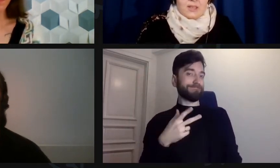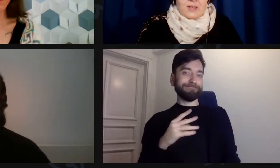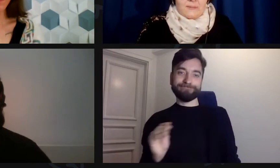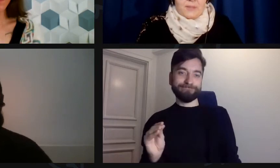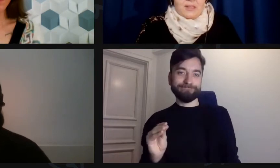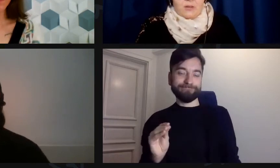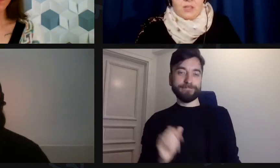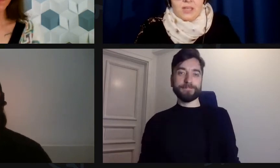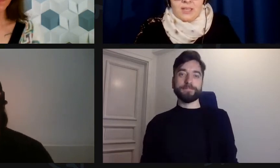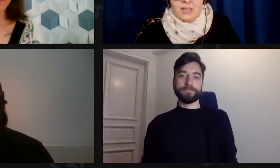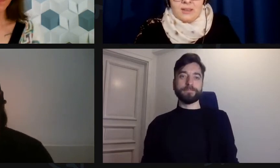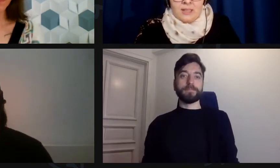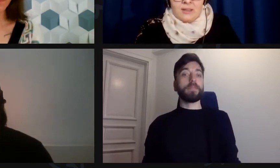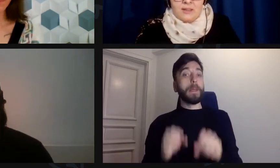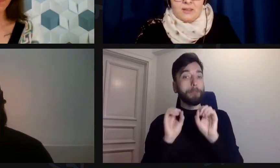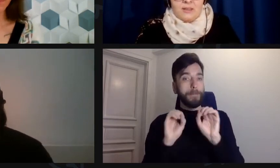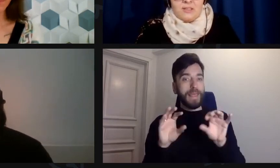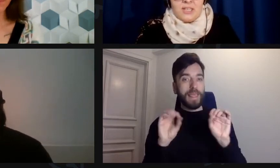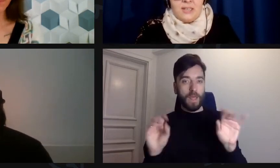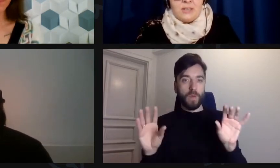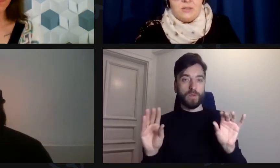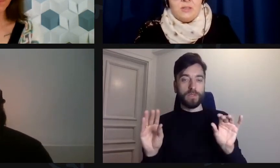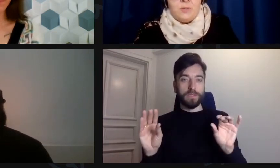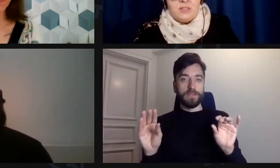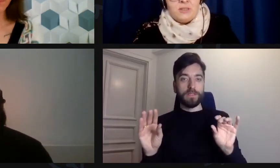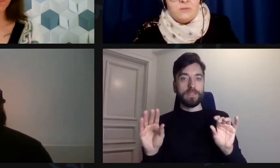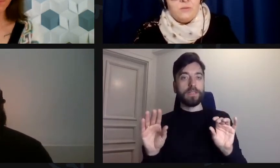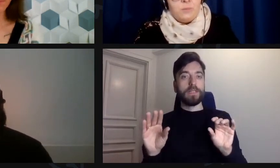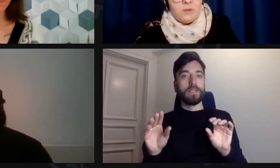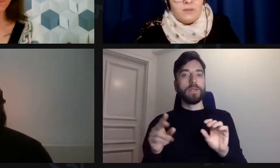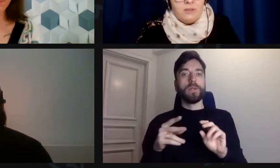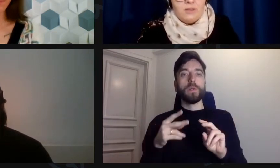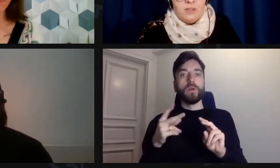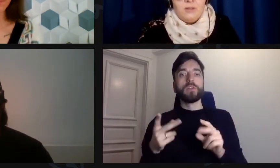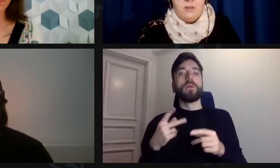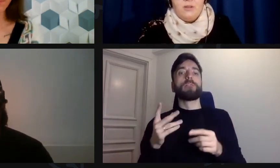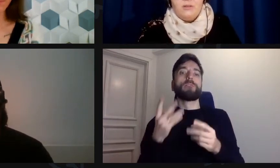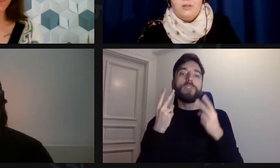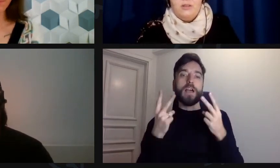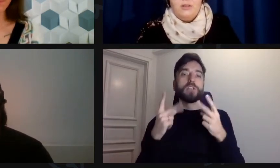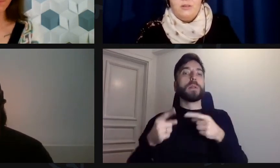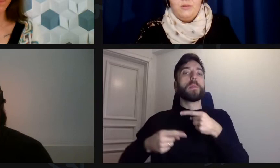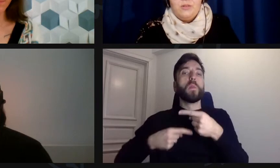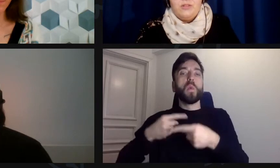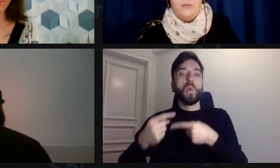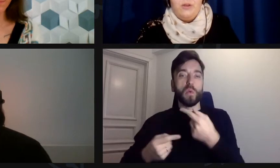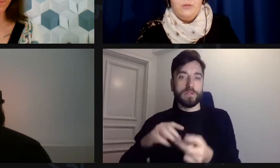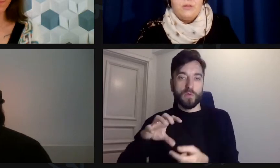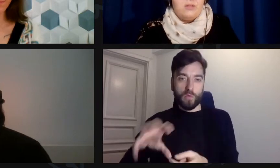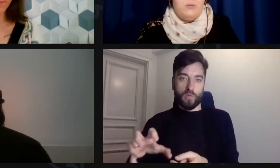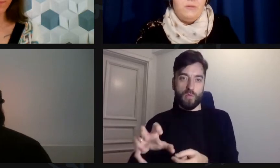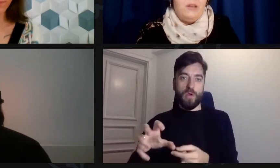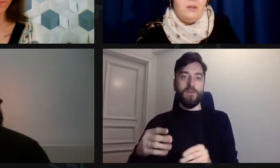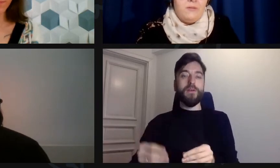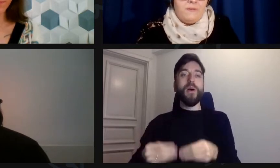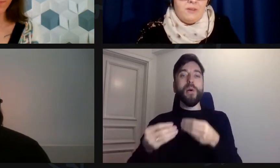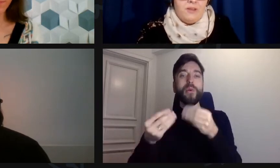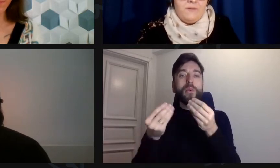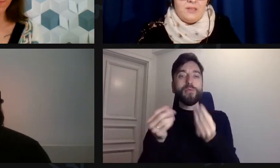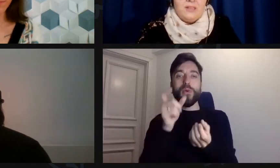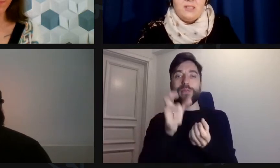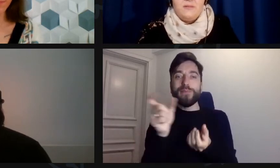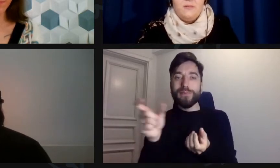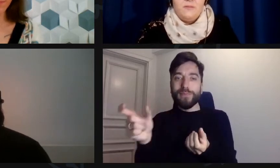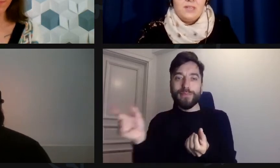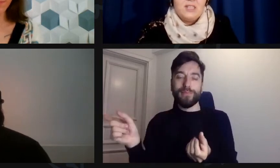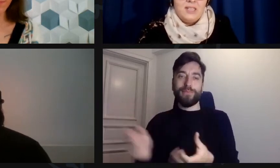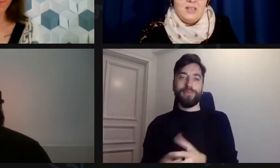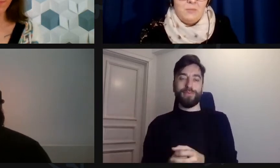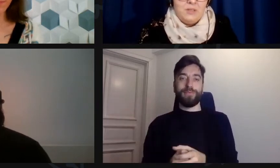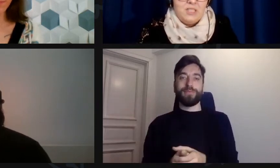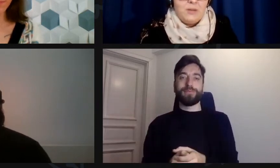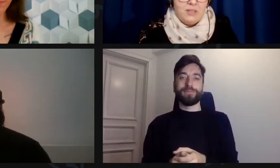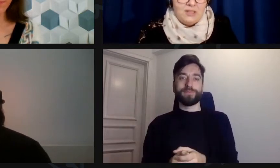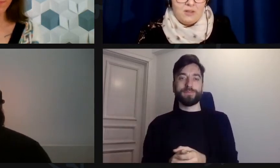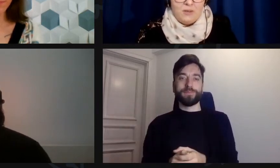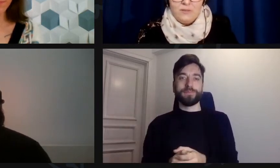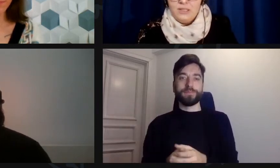Pedagogika jednak sięga do procesów grupowych, do tego rozwoju osobowego w trakcie wdrażania działań cyrkowych,